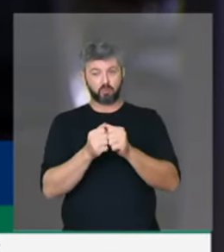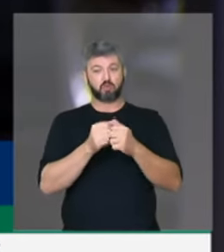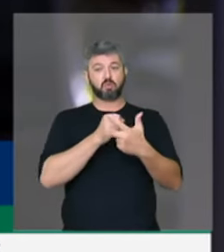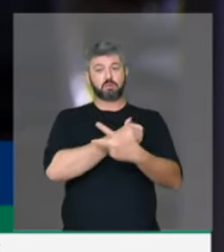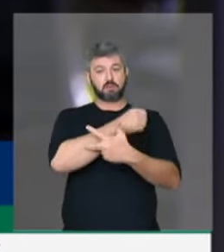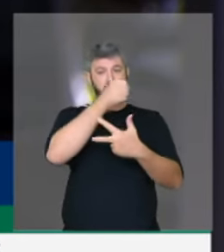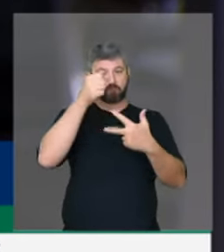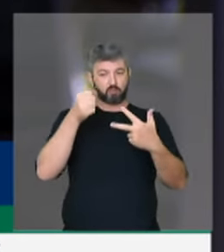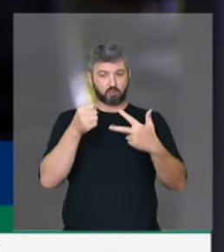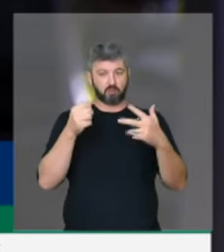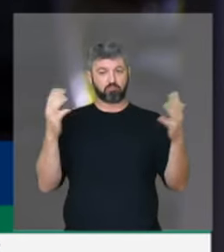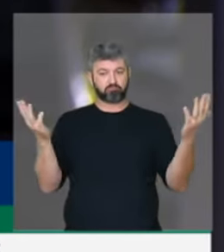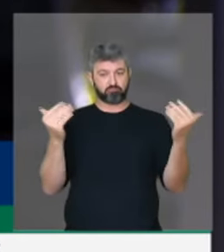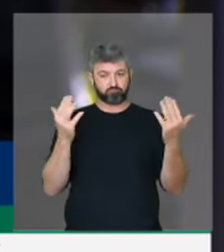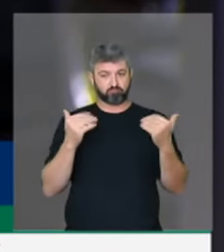GOVERNADORES NO DIA DE HOJE COMEÇANDO AVALIAR PASSOS